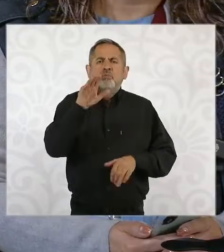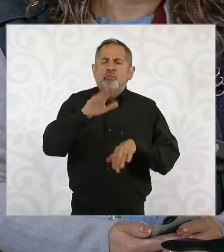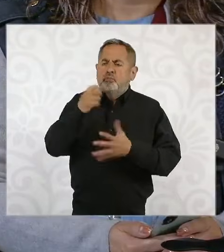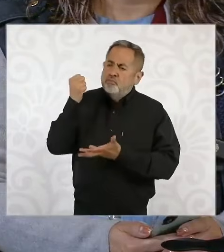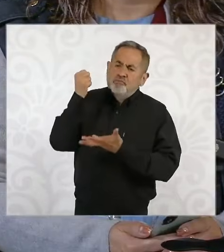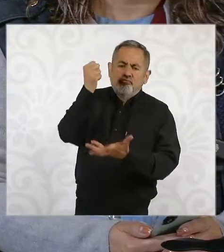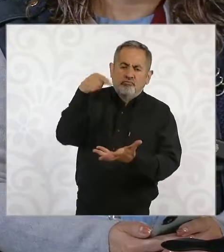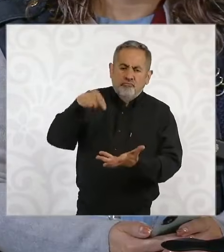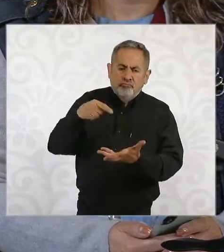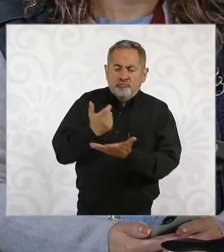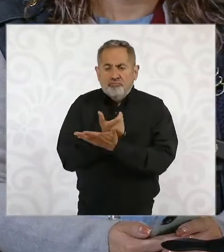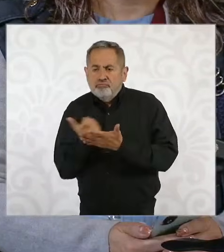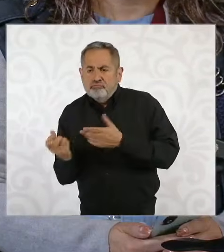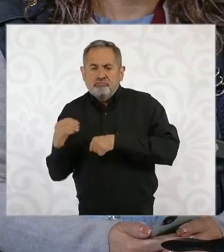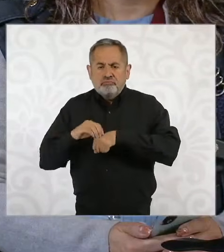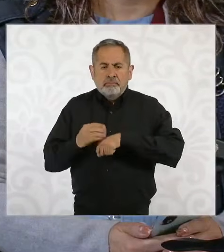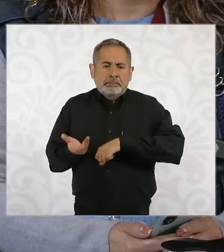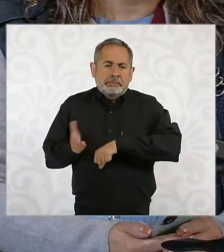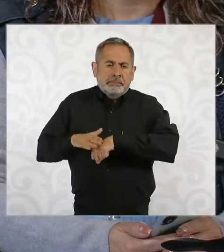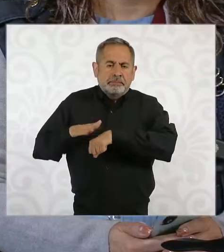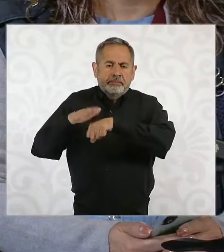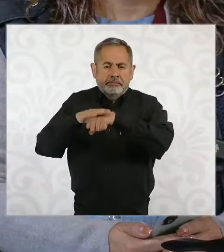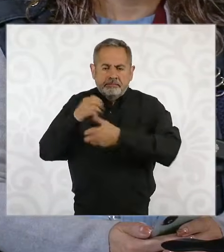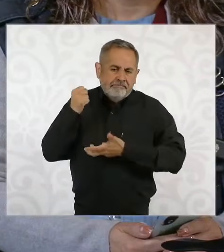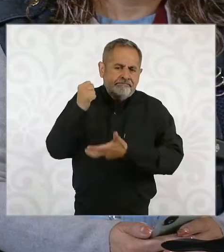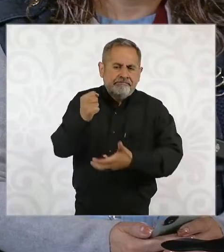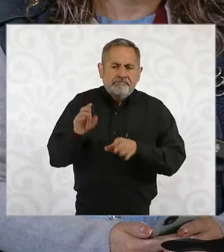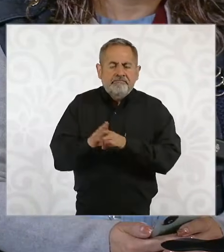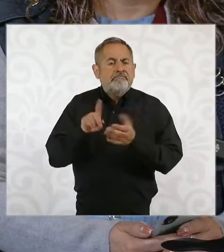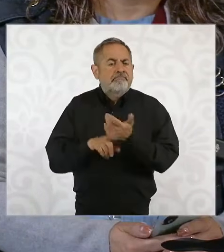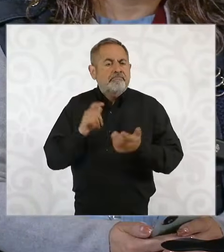el incremento salarial progresivo que se iba a presentar, incluso la Dra. Sh. Un Pardo eh anunció